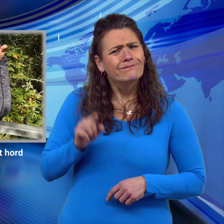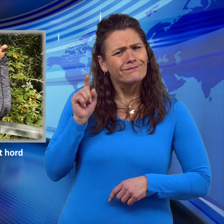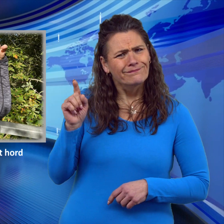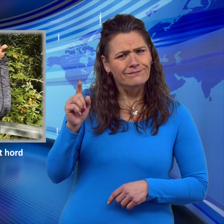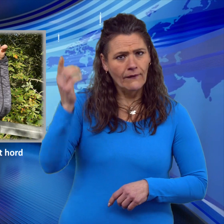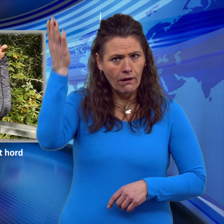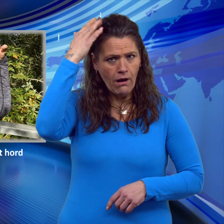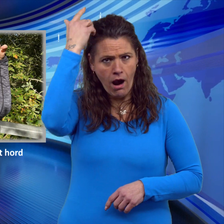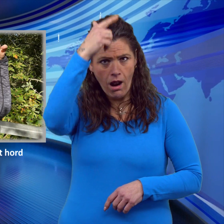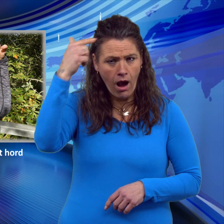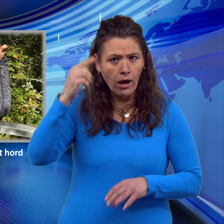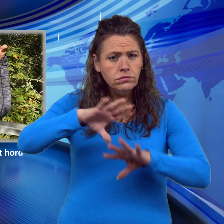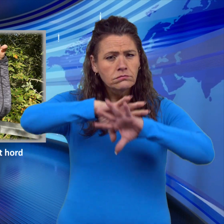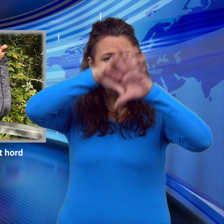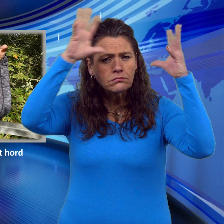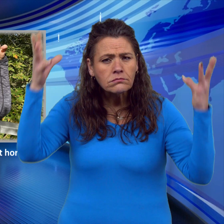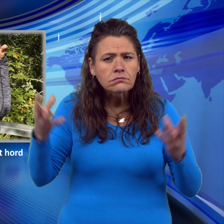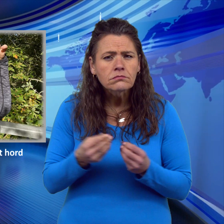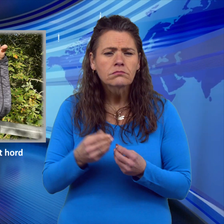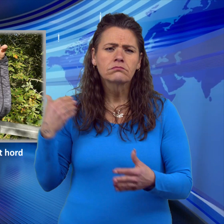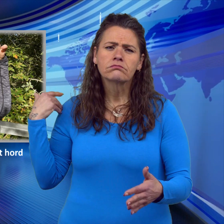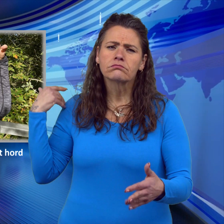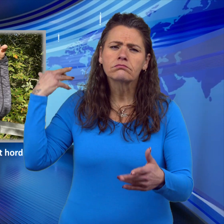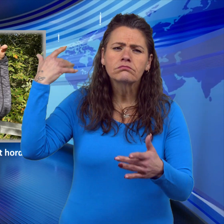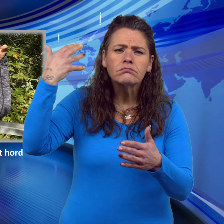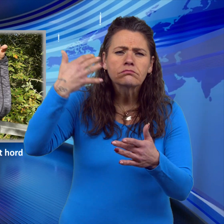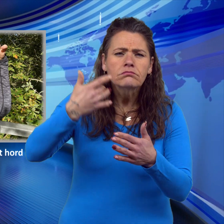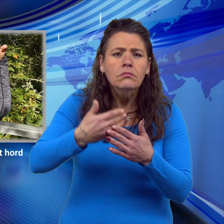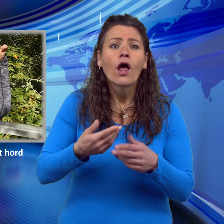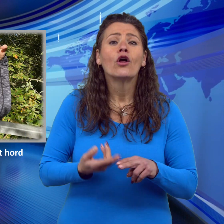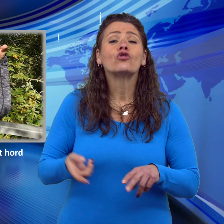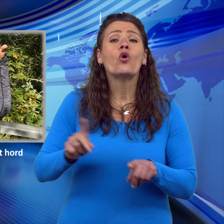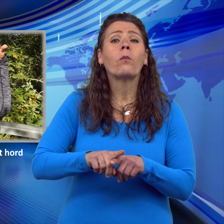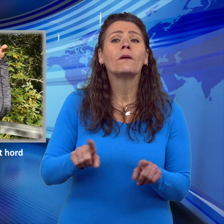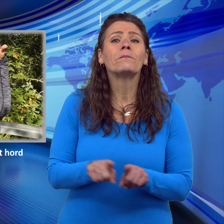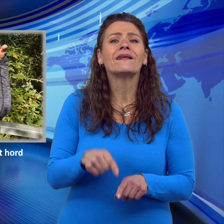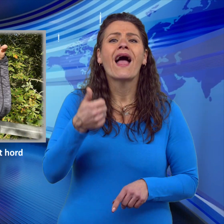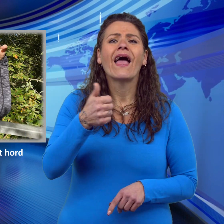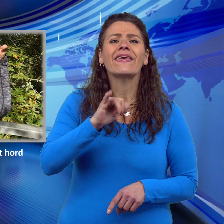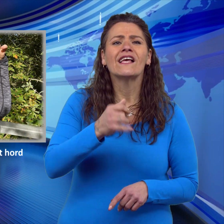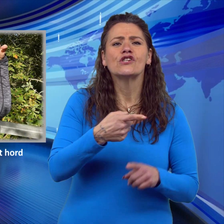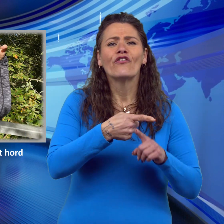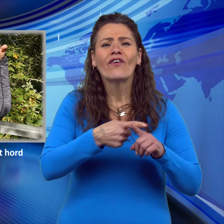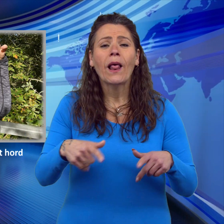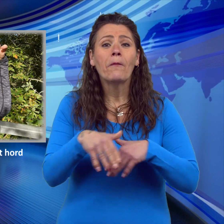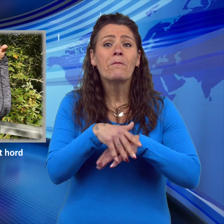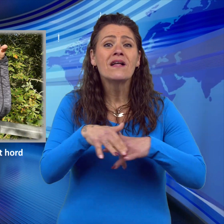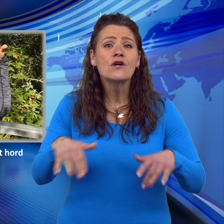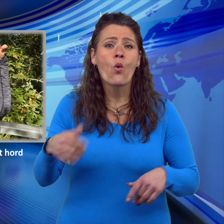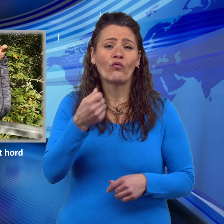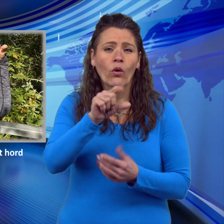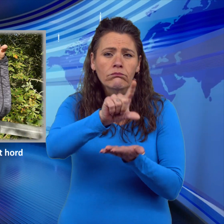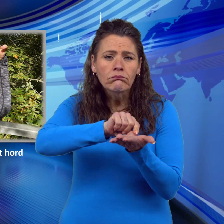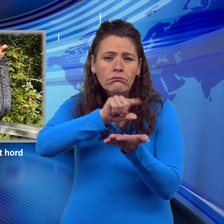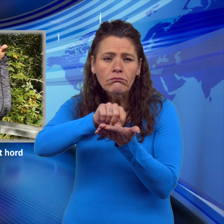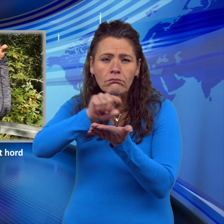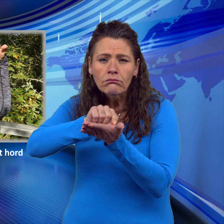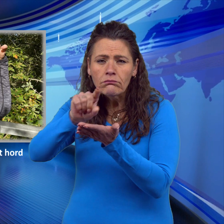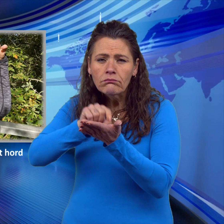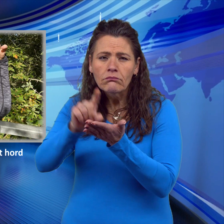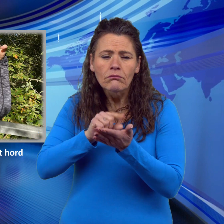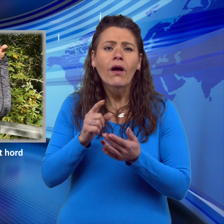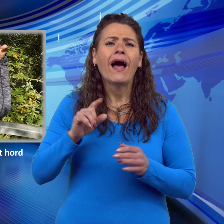A nő kezdeményezésével több mint 1,5 millió forintnak megfelelő összeg gyűjtött össze